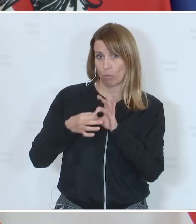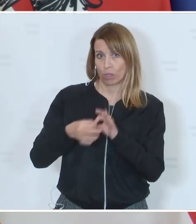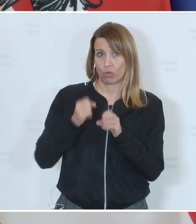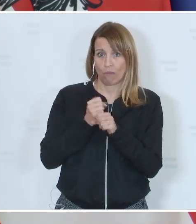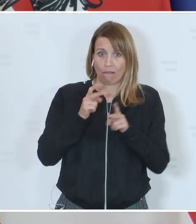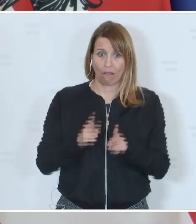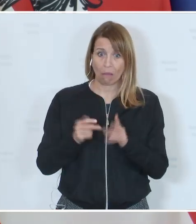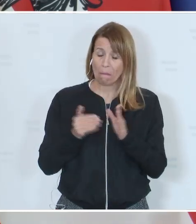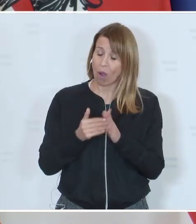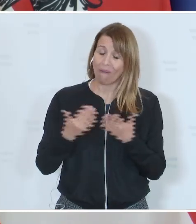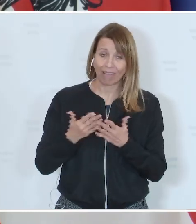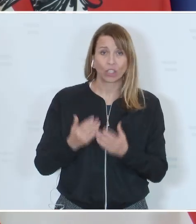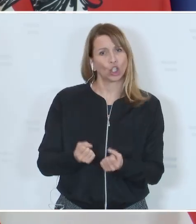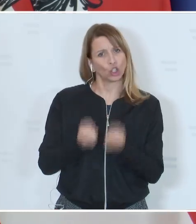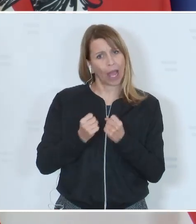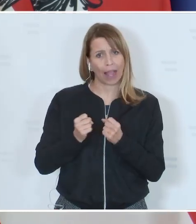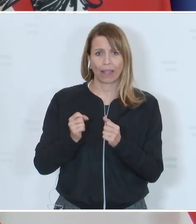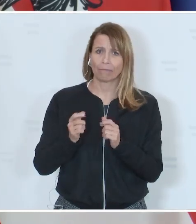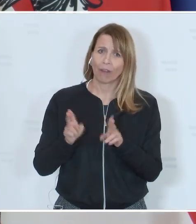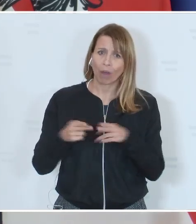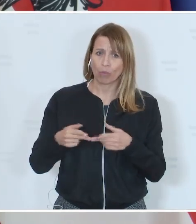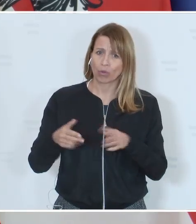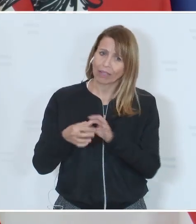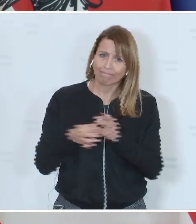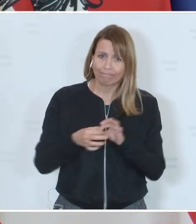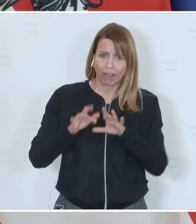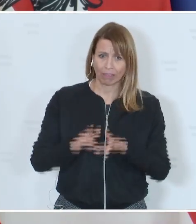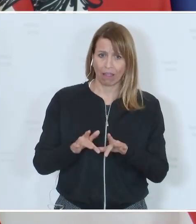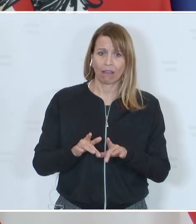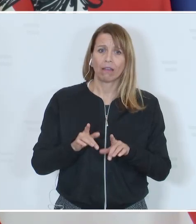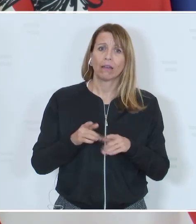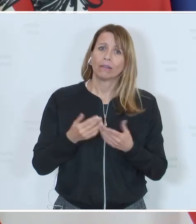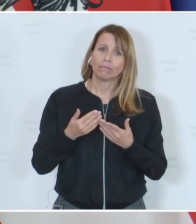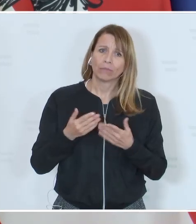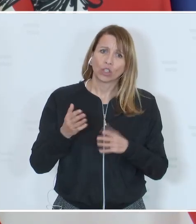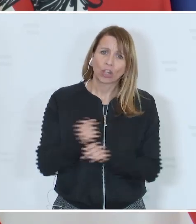starke Verbündete. Wir schaffen es immer mehr, EU-Mitgliedsstaaten von dieser neuen Form des